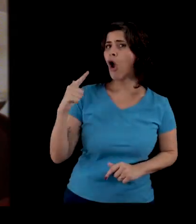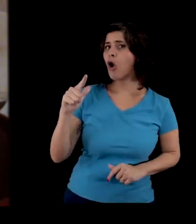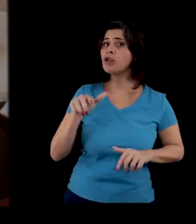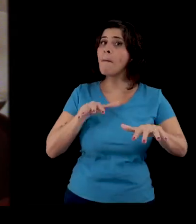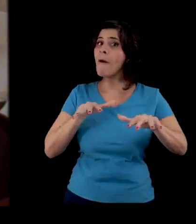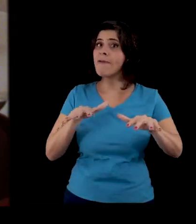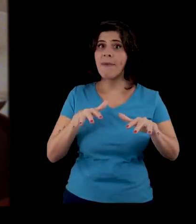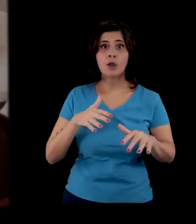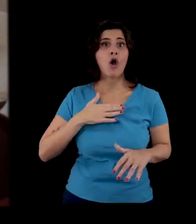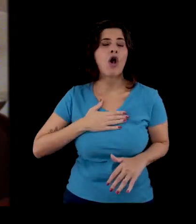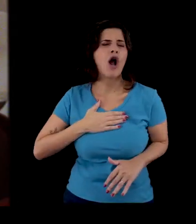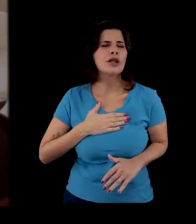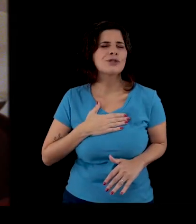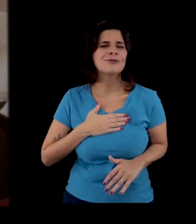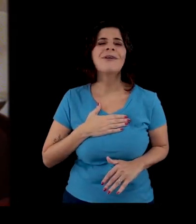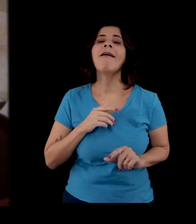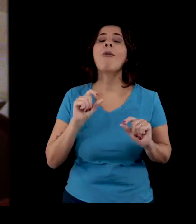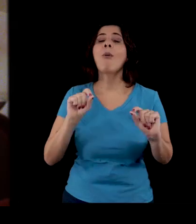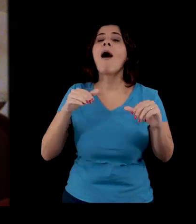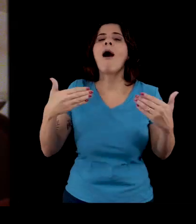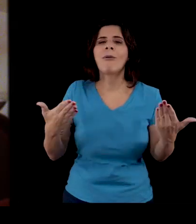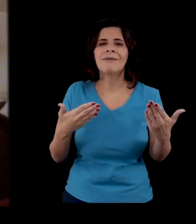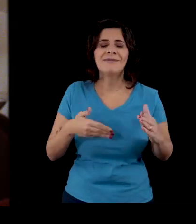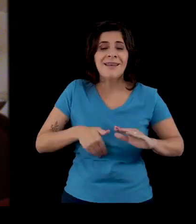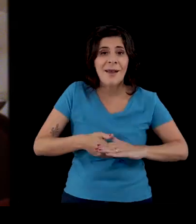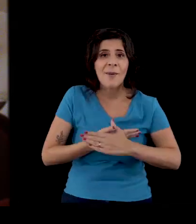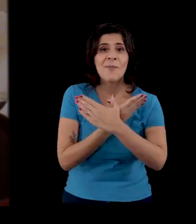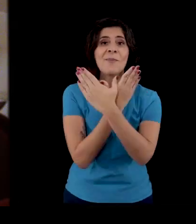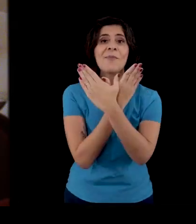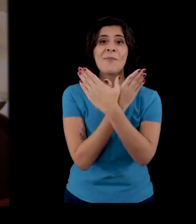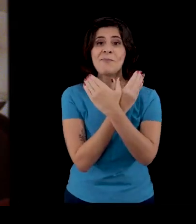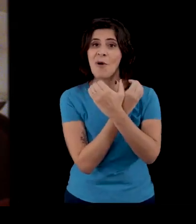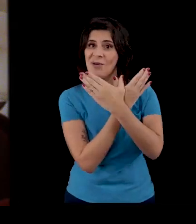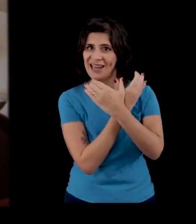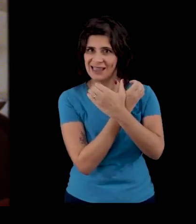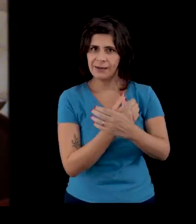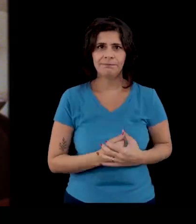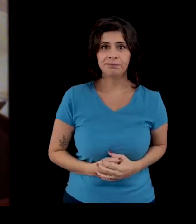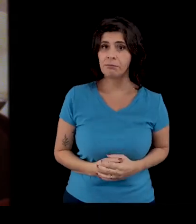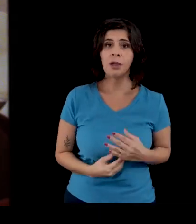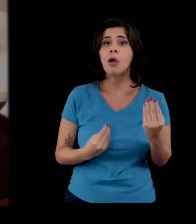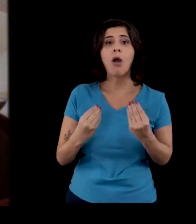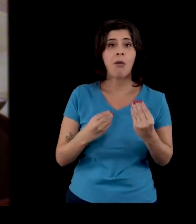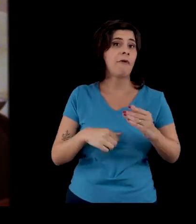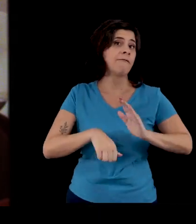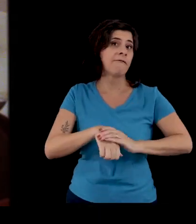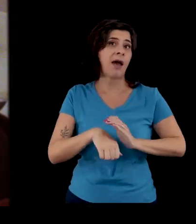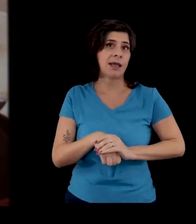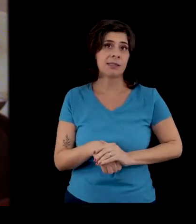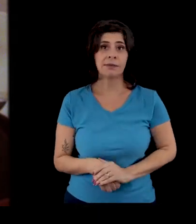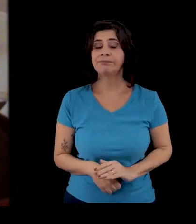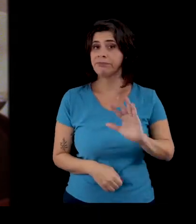Outro movimento que gosto muito é a borboleta. A gente junta o indicador com o dedão